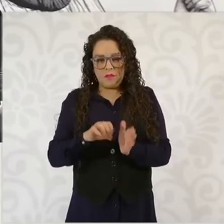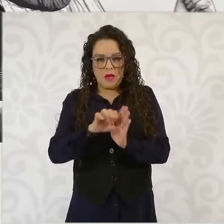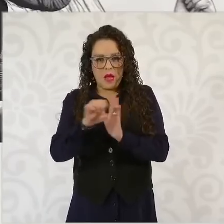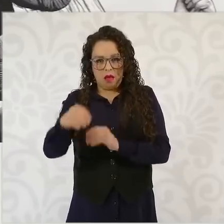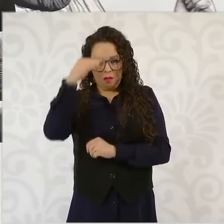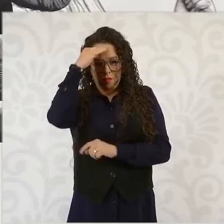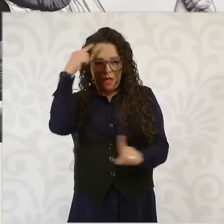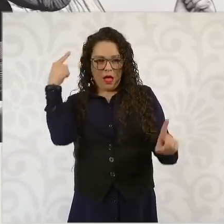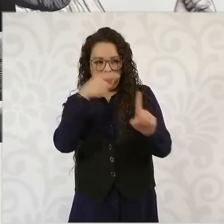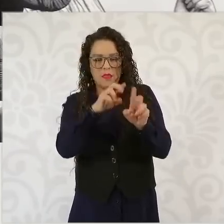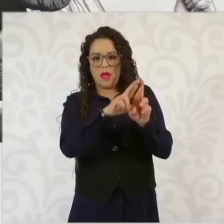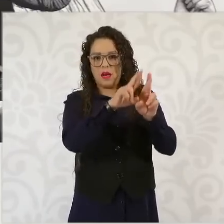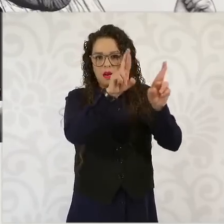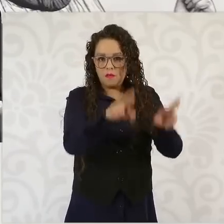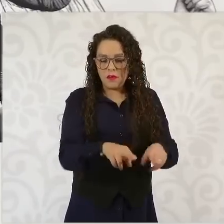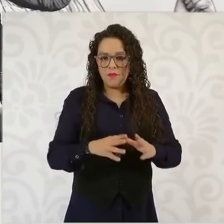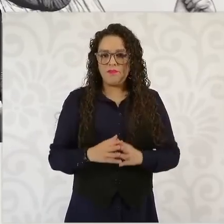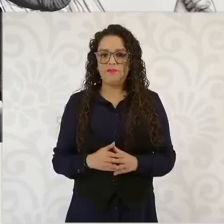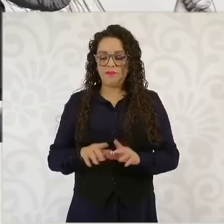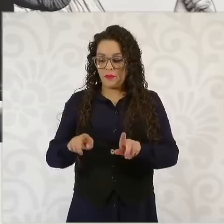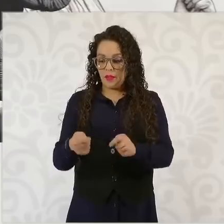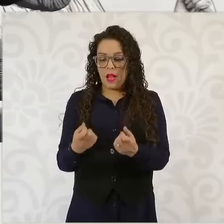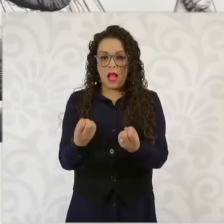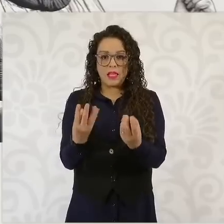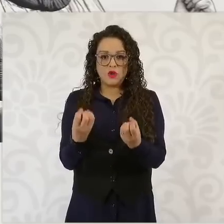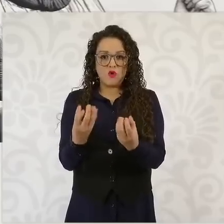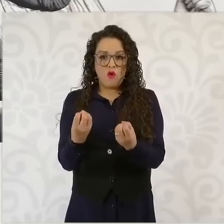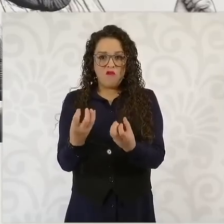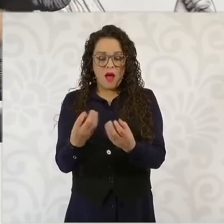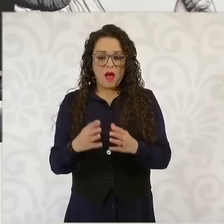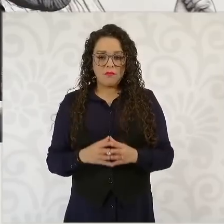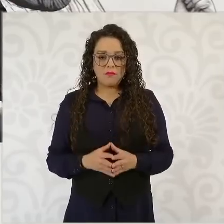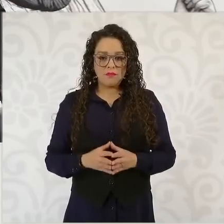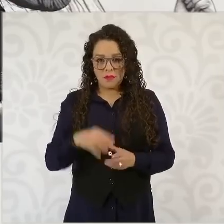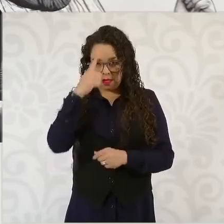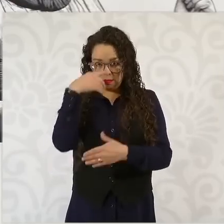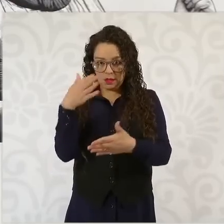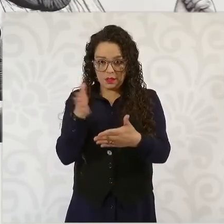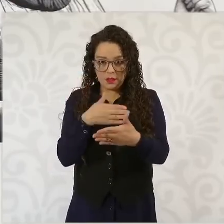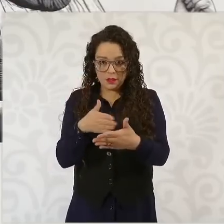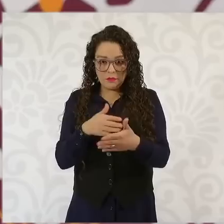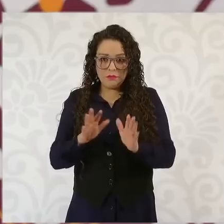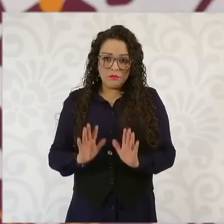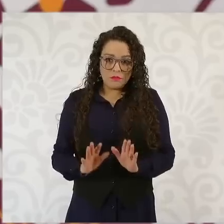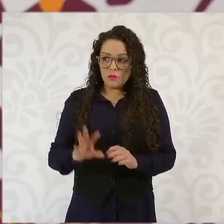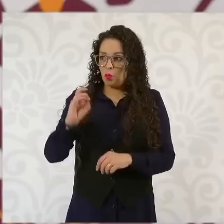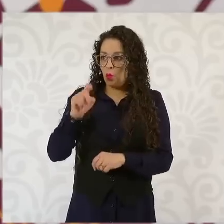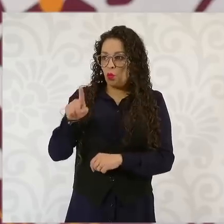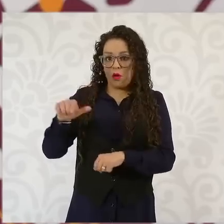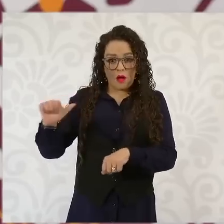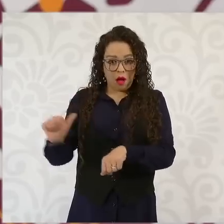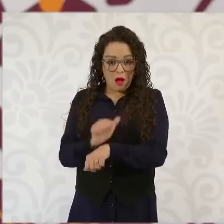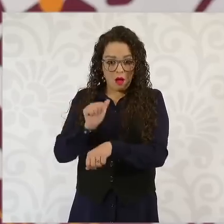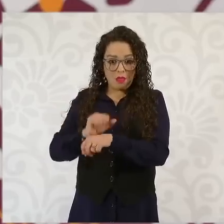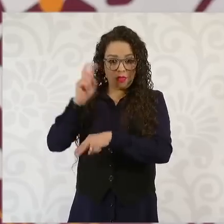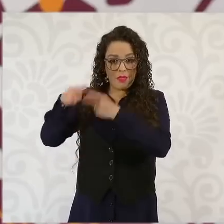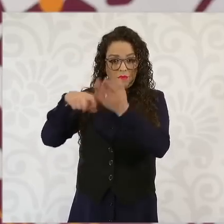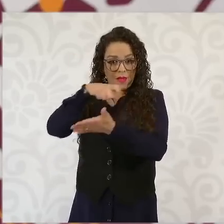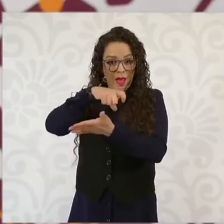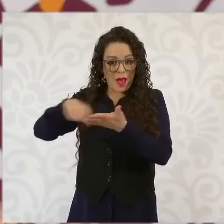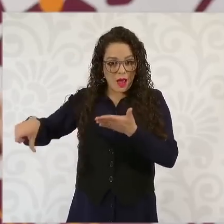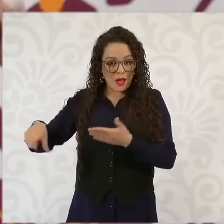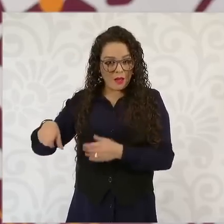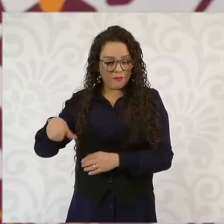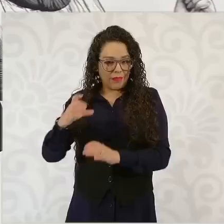una estufa todos la gama de tu vehículos Cuando vayas a comprar tu camioneta tu coche Pues te te